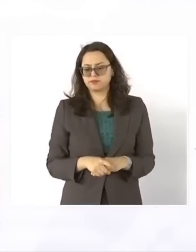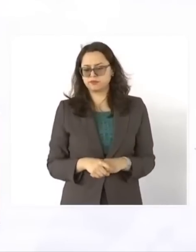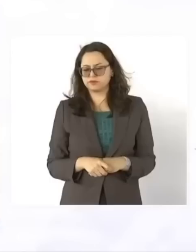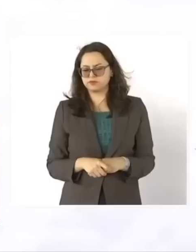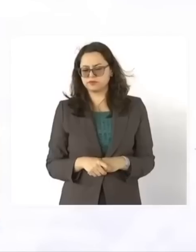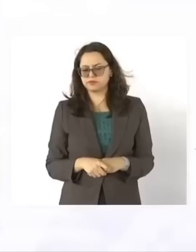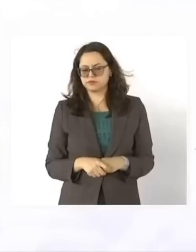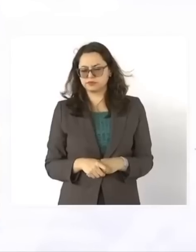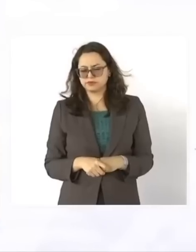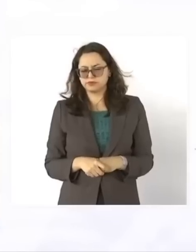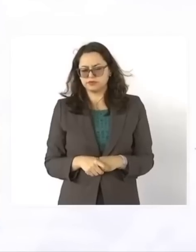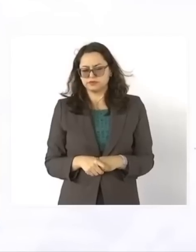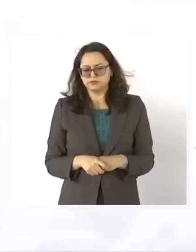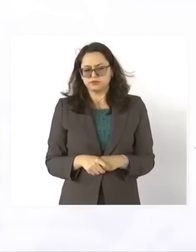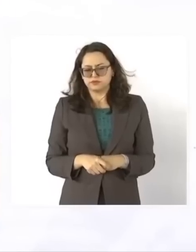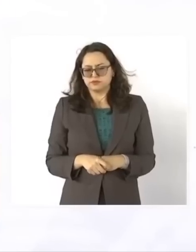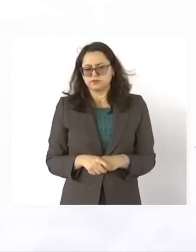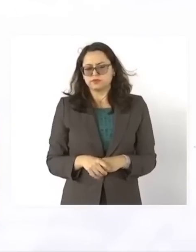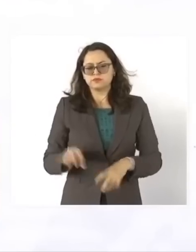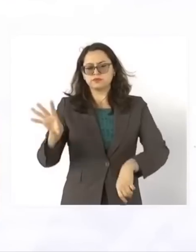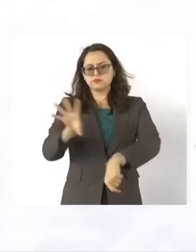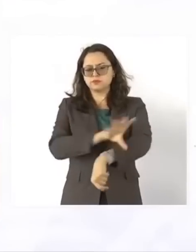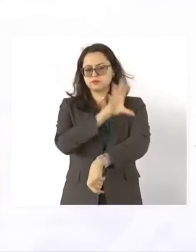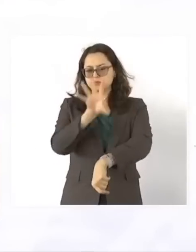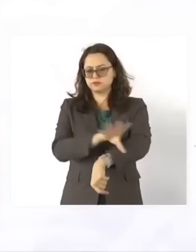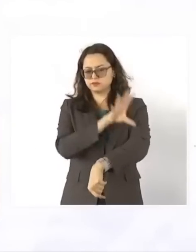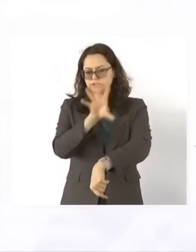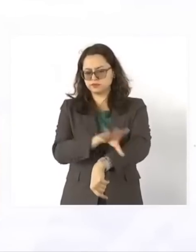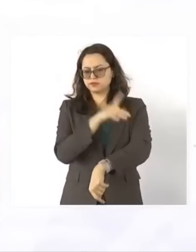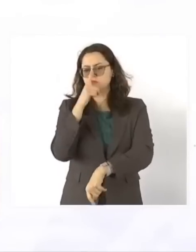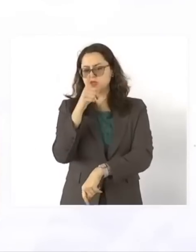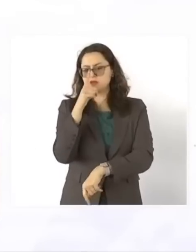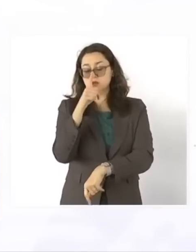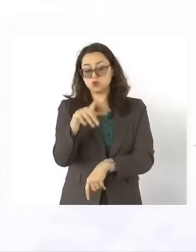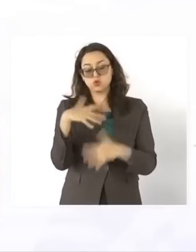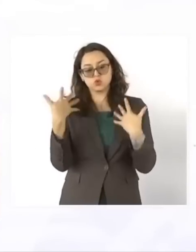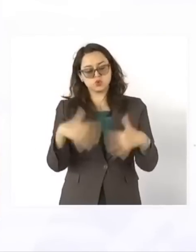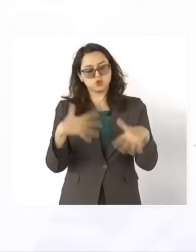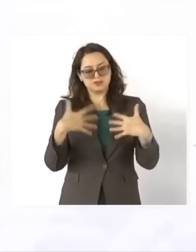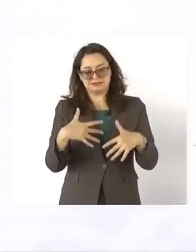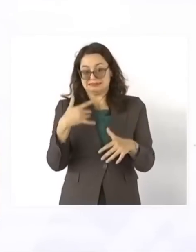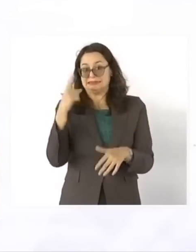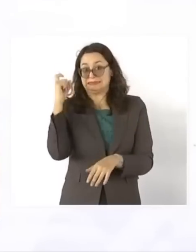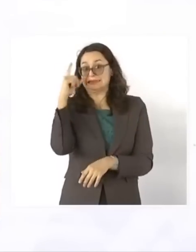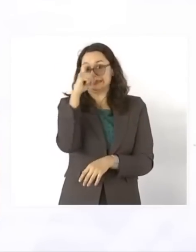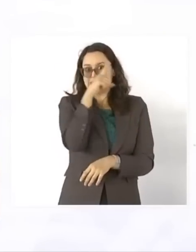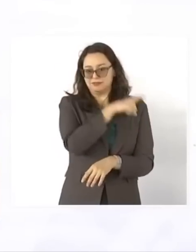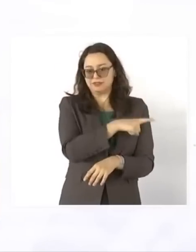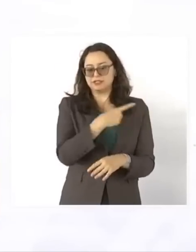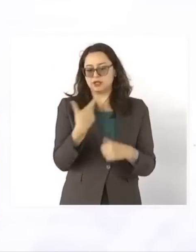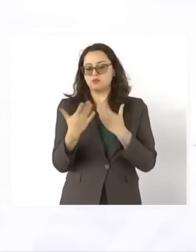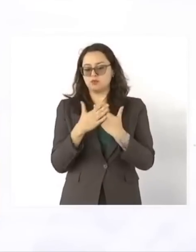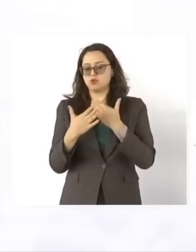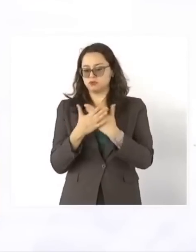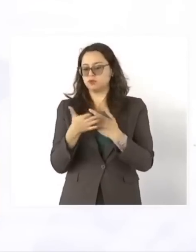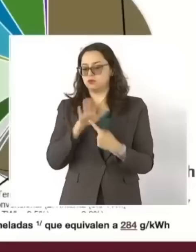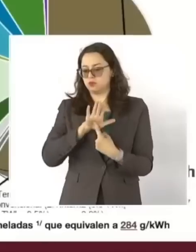el plan de energía Este es un plan muy elaborado que ya lo vamos a presentar muy pronto en donde